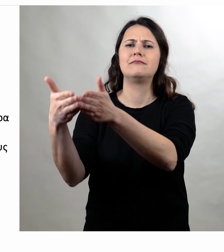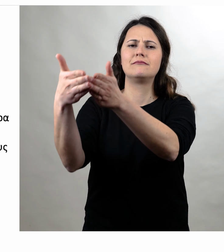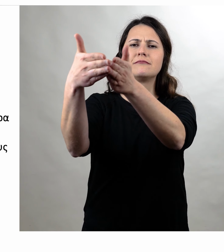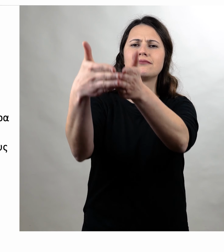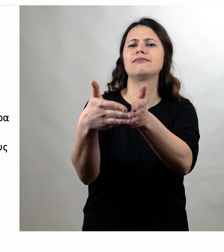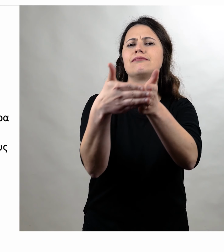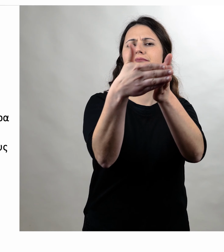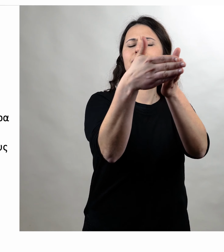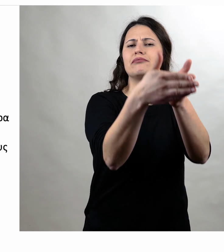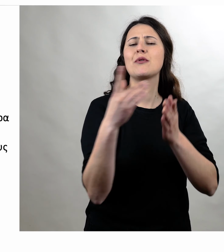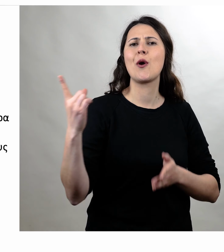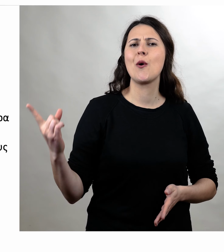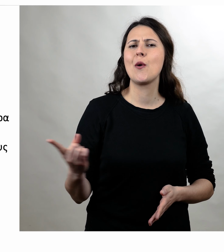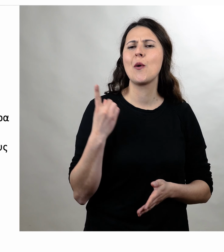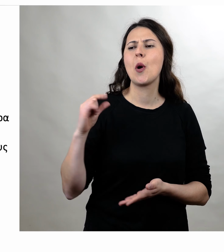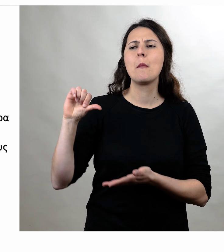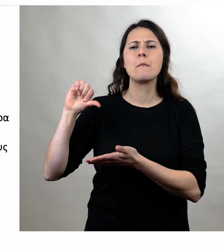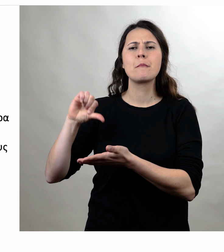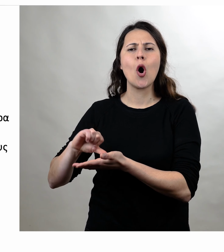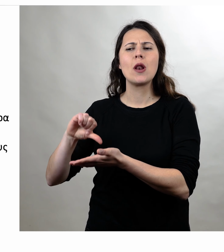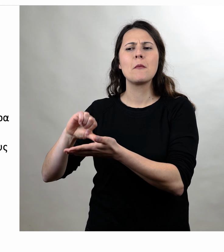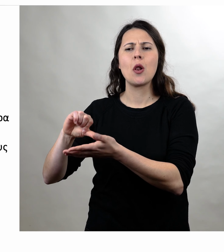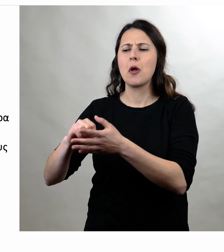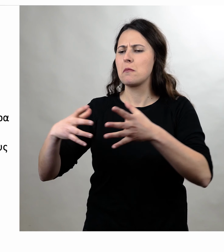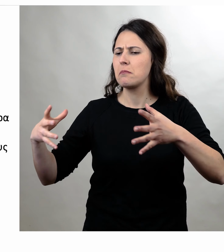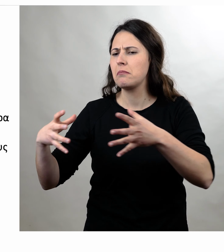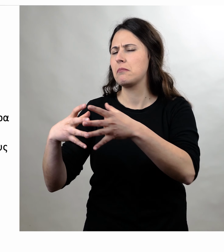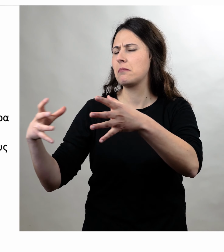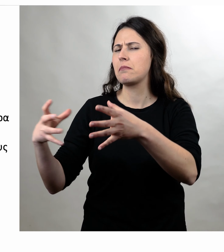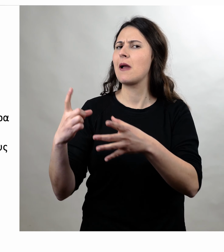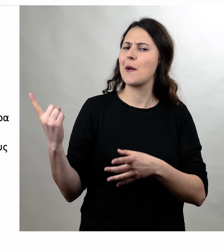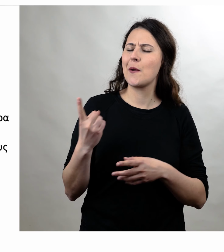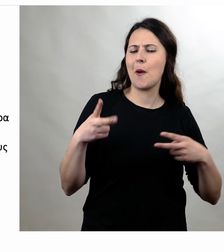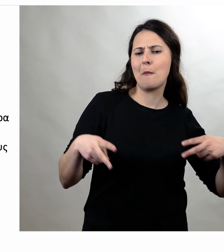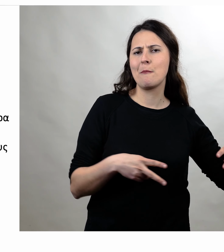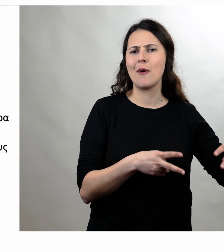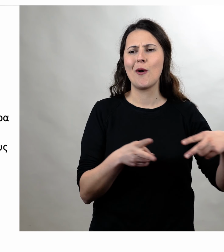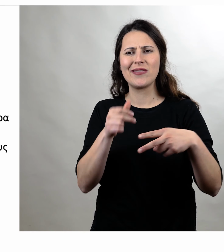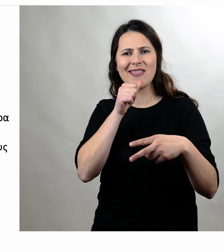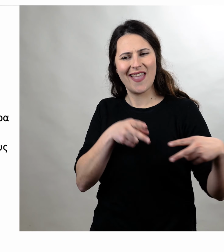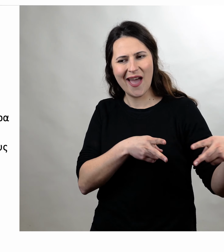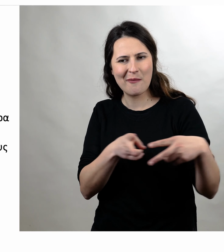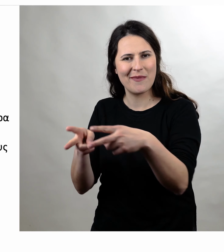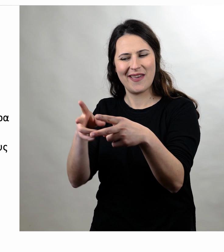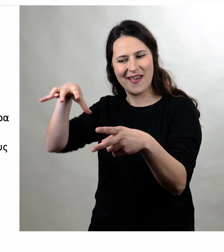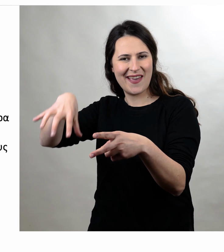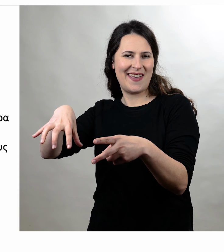Πολλές πόλεις και κωμοπόλεις κτίστηκαν γύρω από ποτάμια.